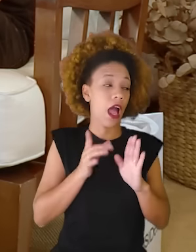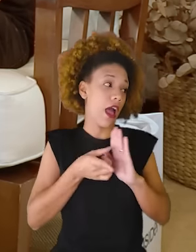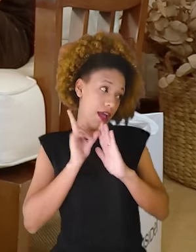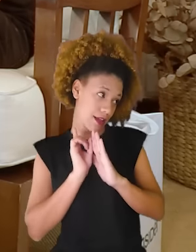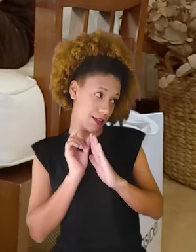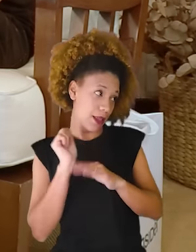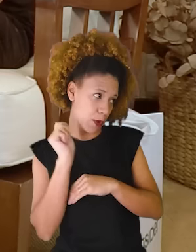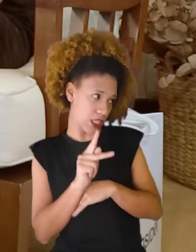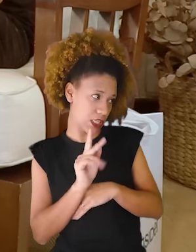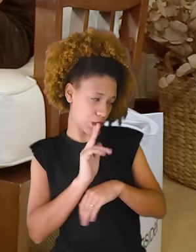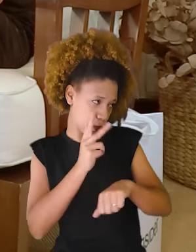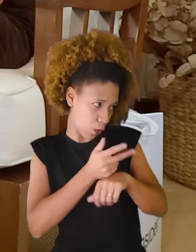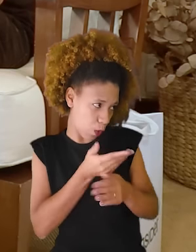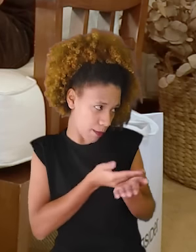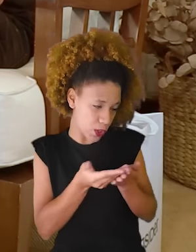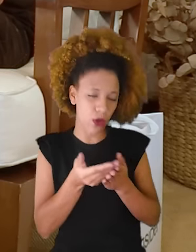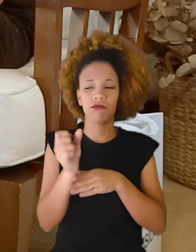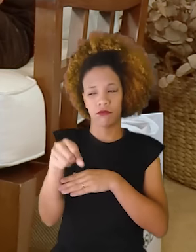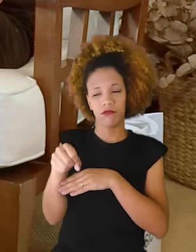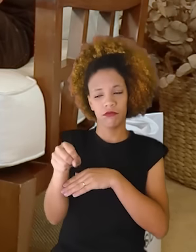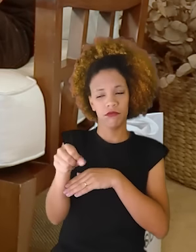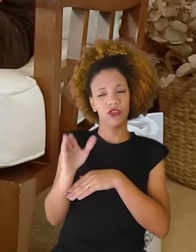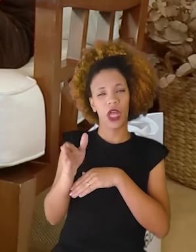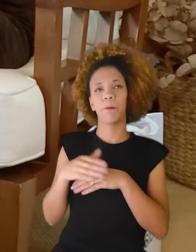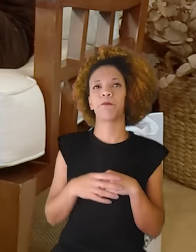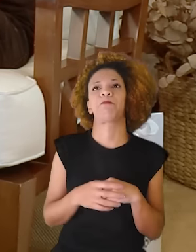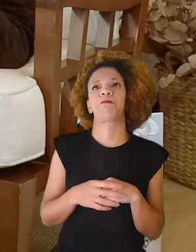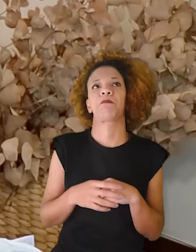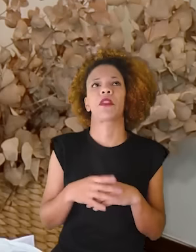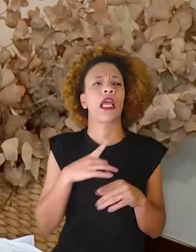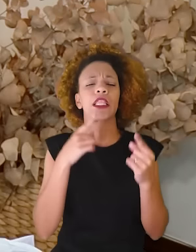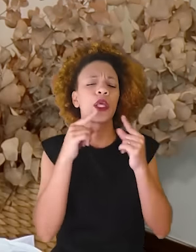era aposentado quando você começou a filmar ele e já já tá E ele tem uma questão que eu quero